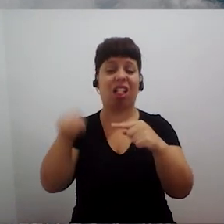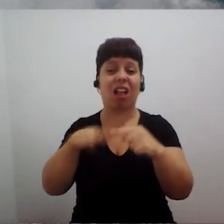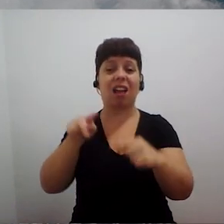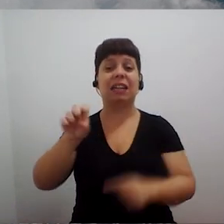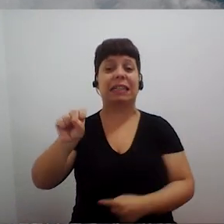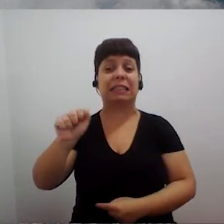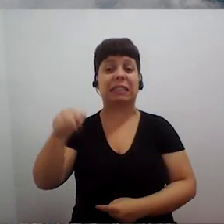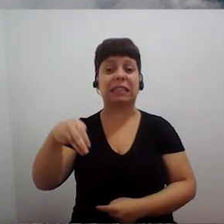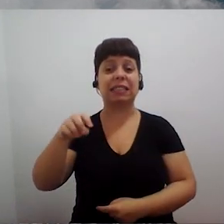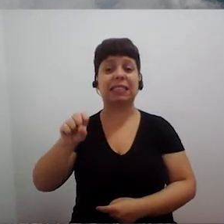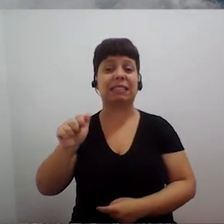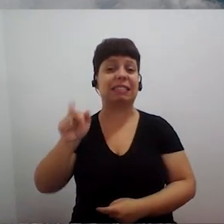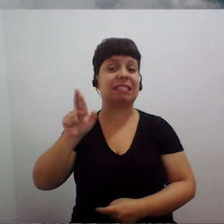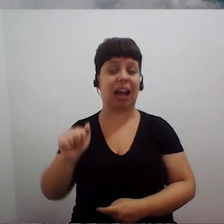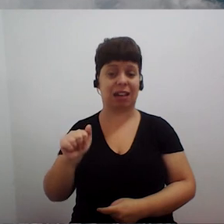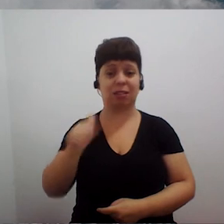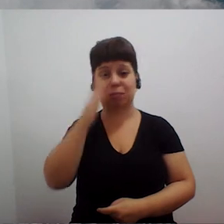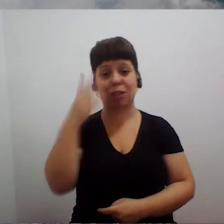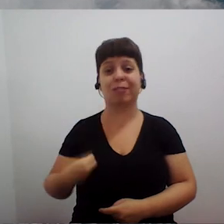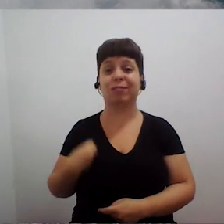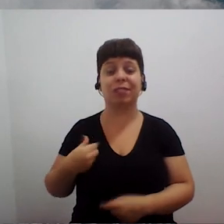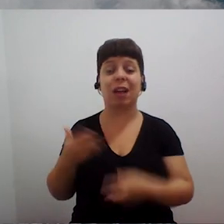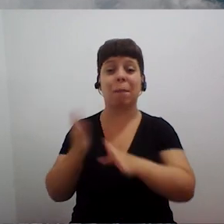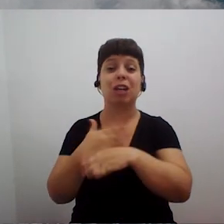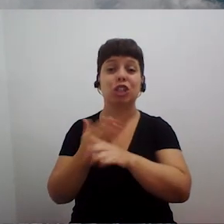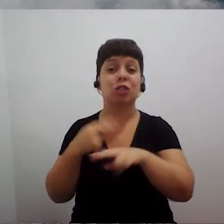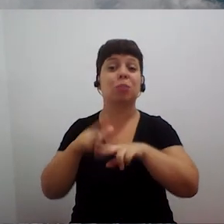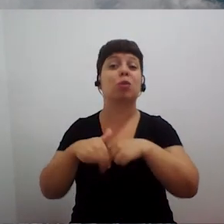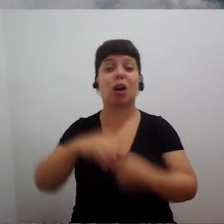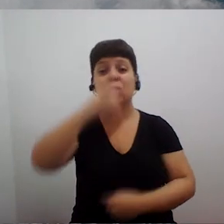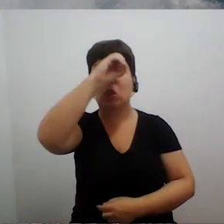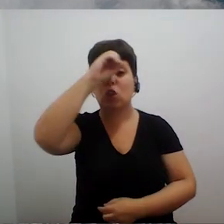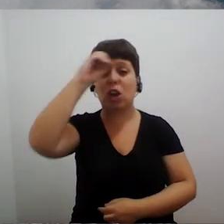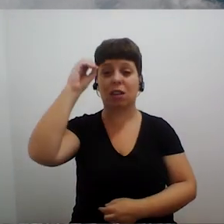qual todos os seres viventes ficam à deriva por conta da sua ignorância, das suas incompreensões